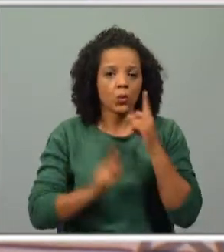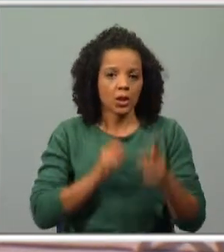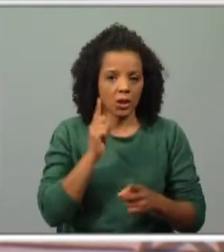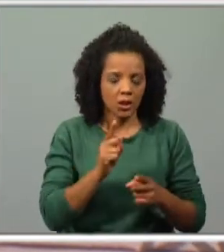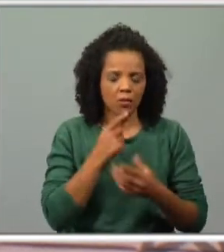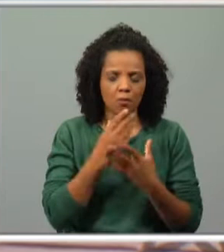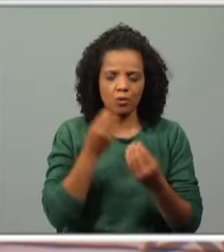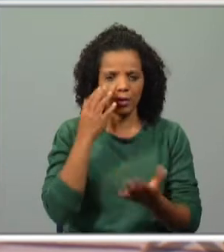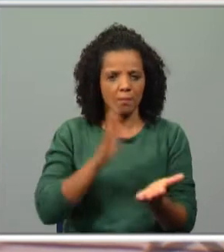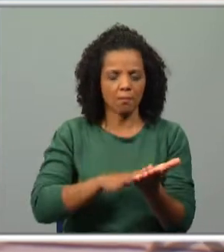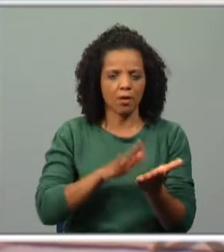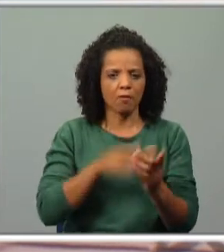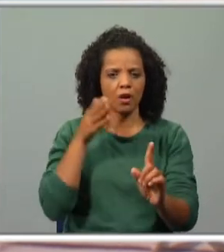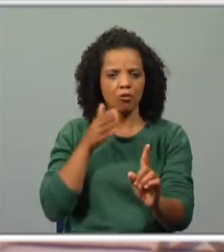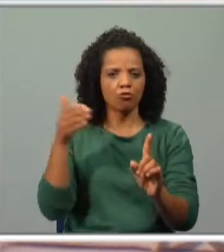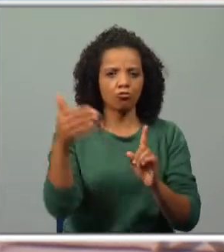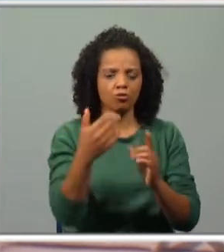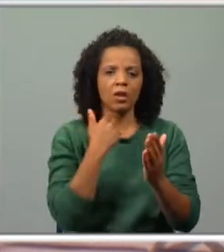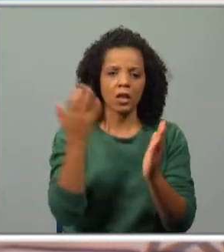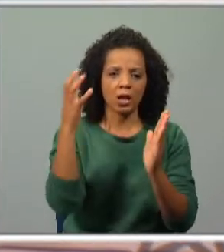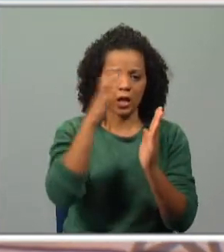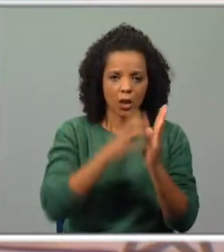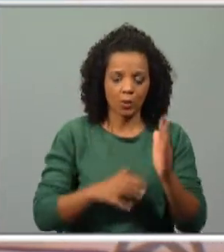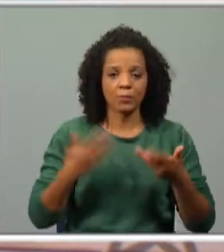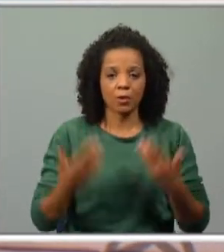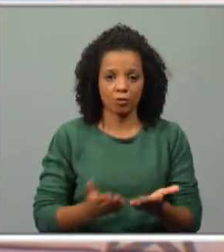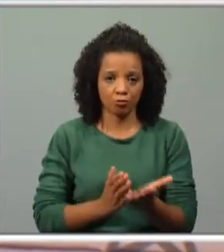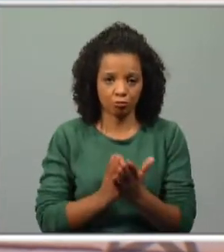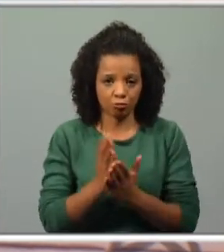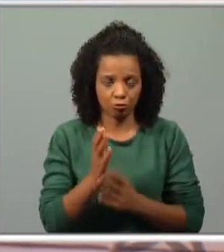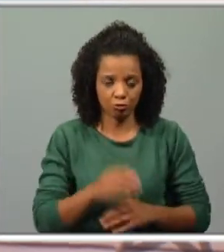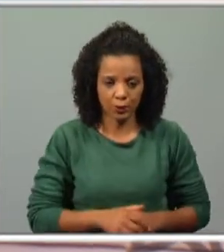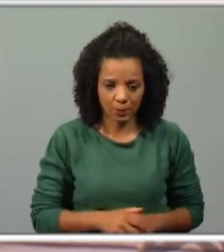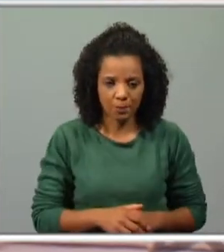Evidente a subjetividade do narrador e agora vamos continuar então com o 敘述者的主觀性和現在讓我們繼續